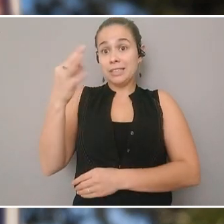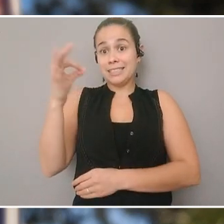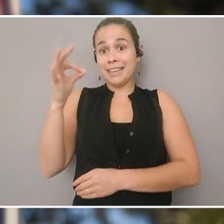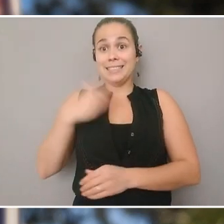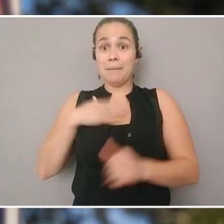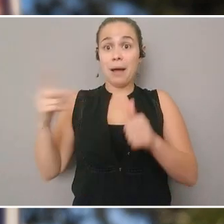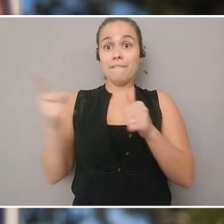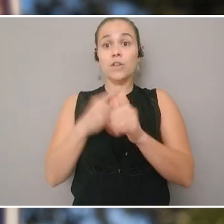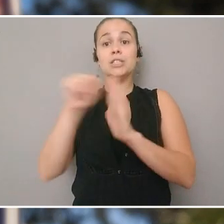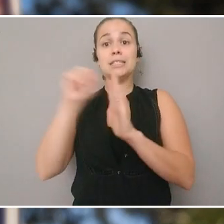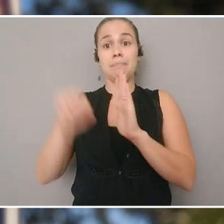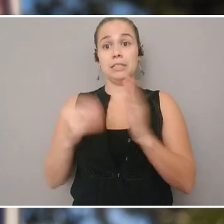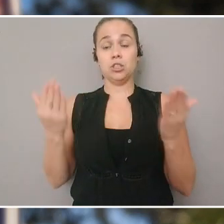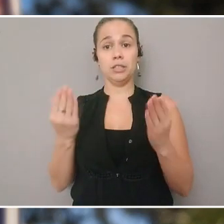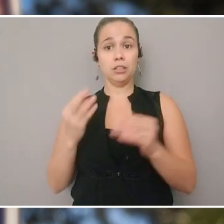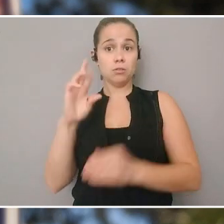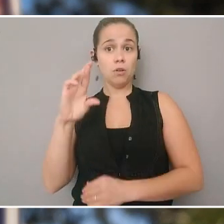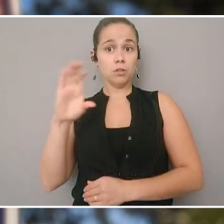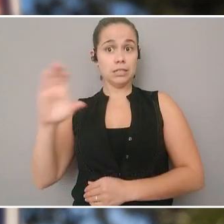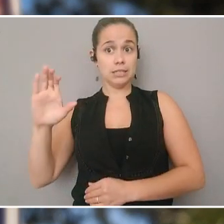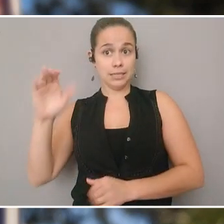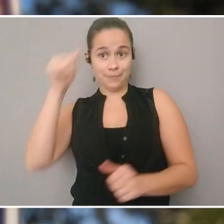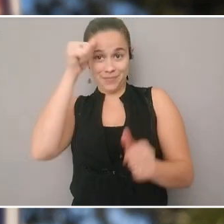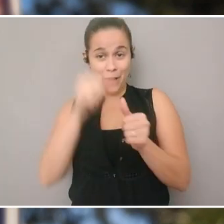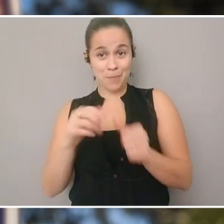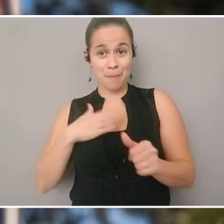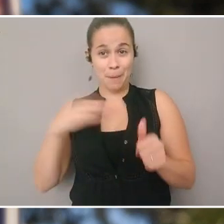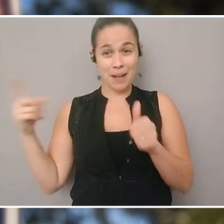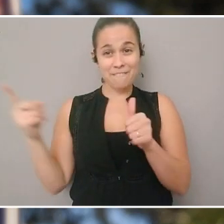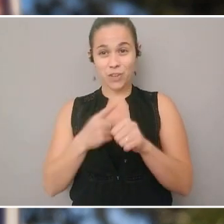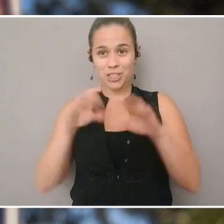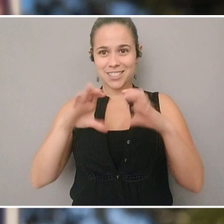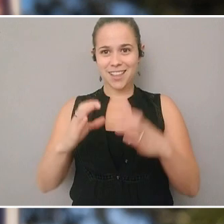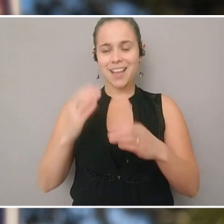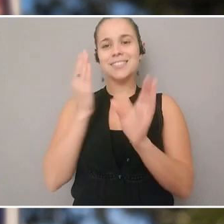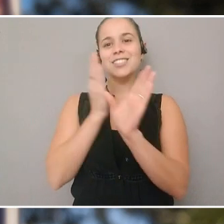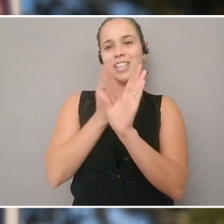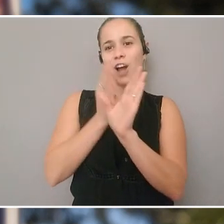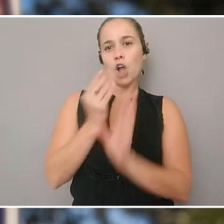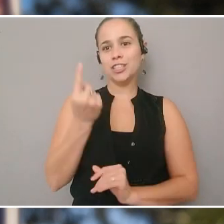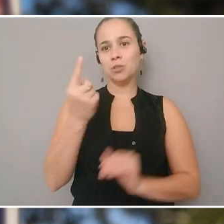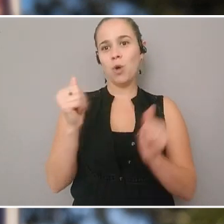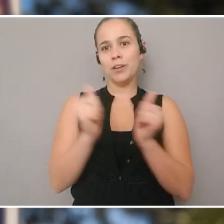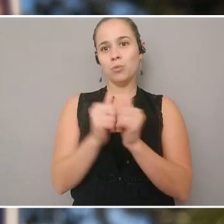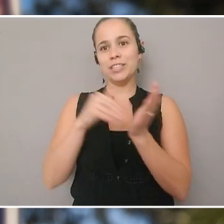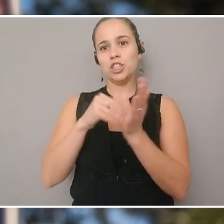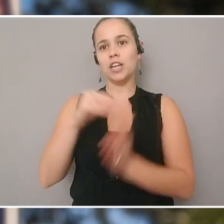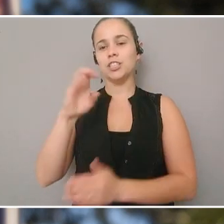en RCC. Recuerdo mi primera clase